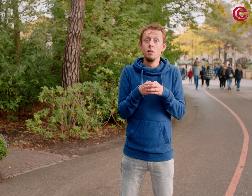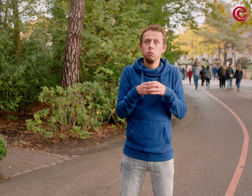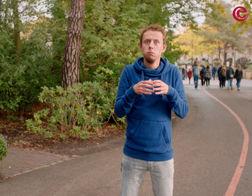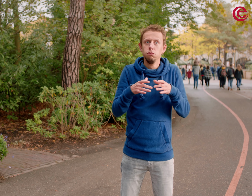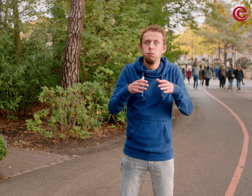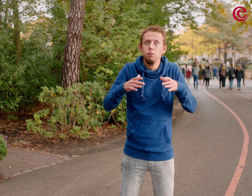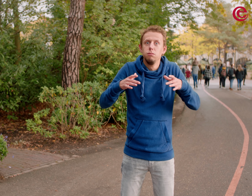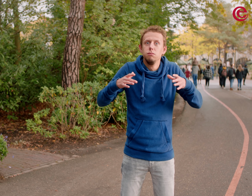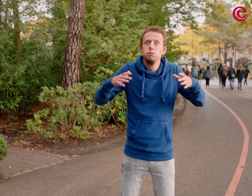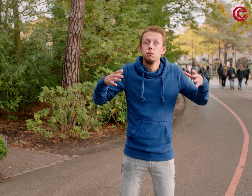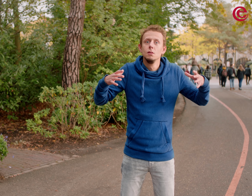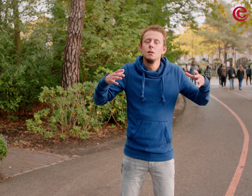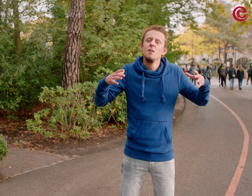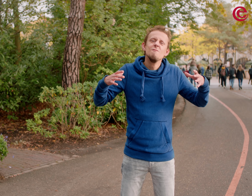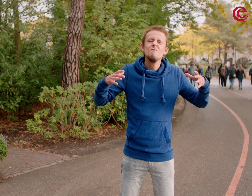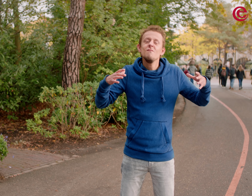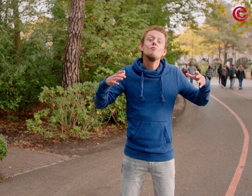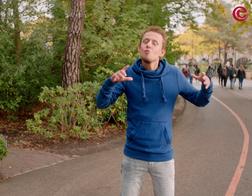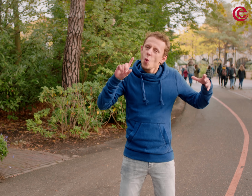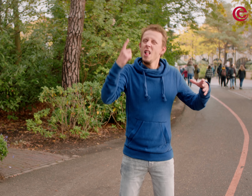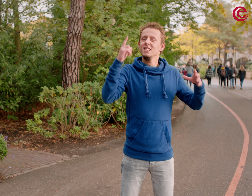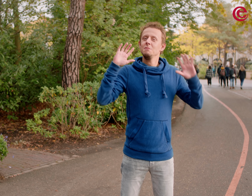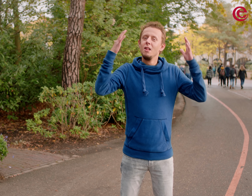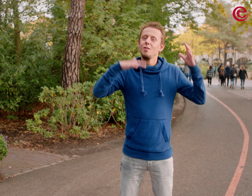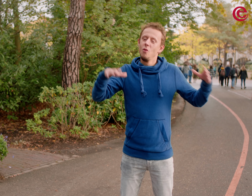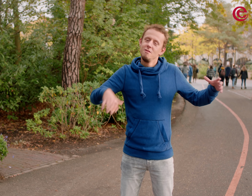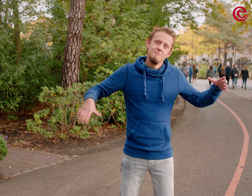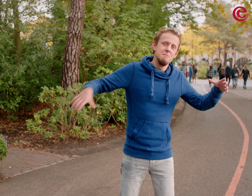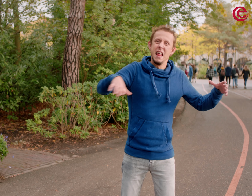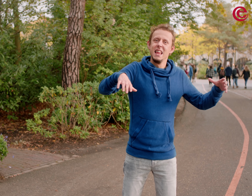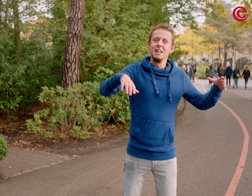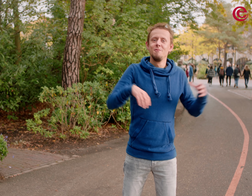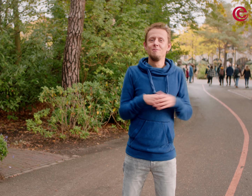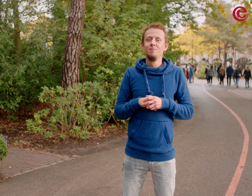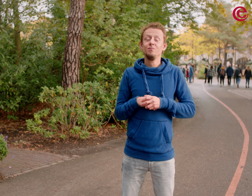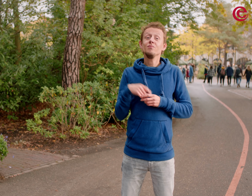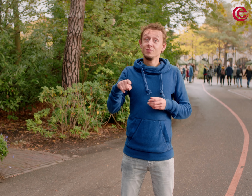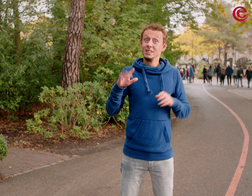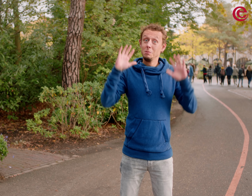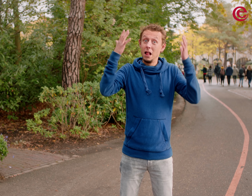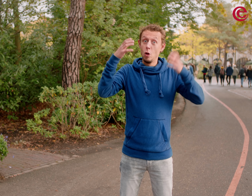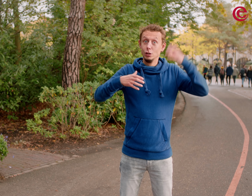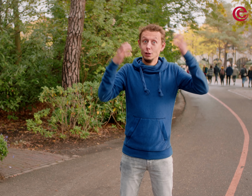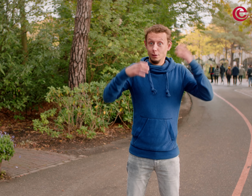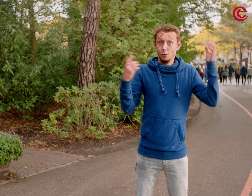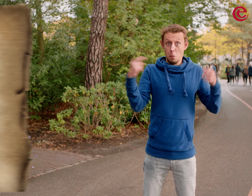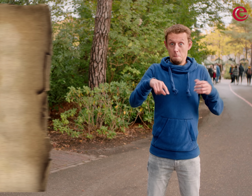...maar is daarna enorm gegroeid. Dus nu komt er nog een speeltuin bij, het speelbos.